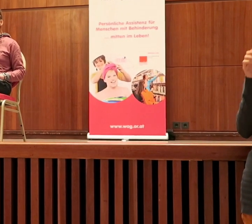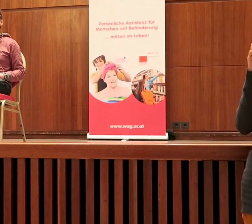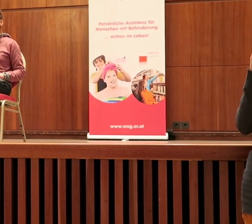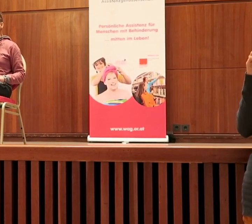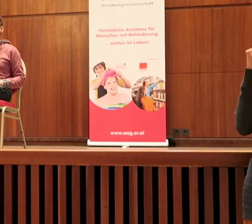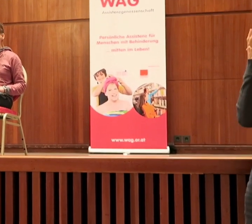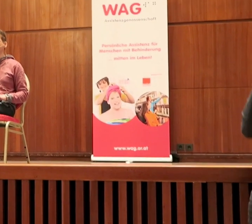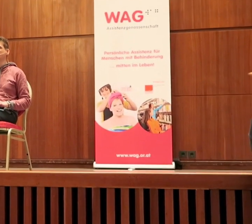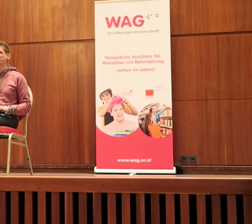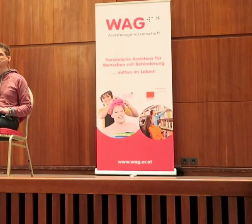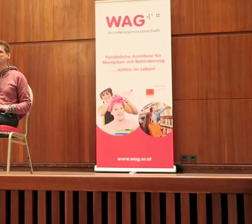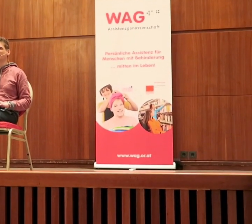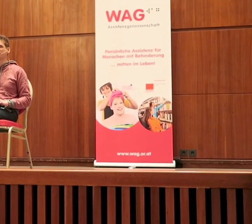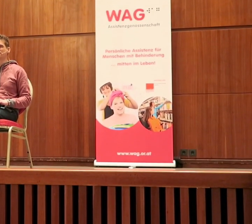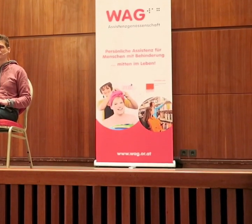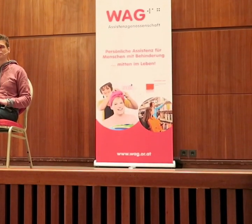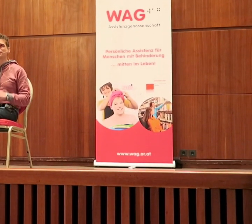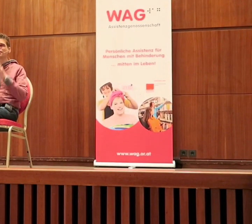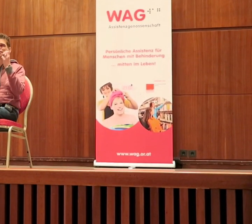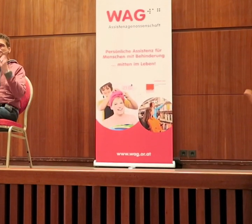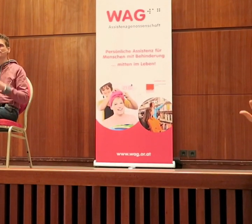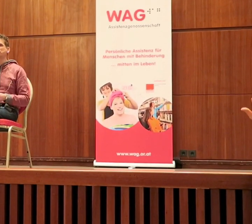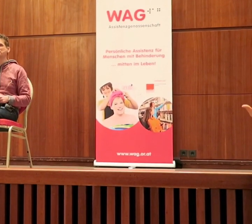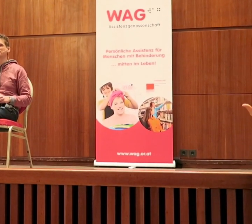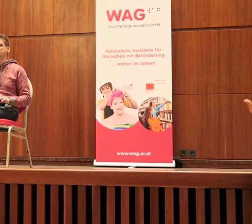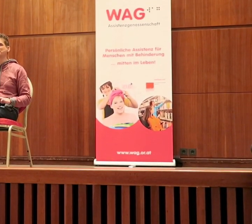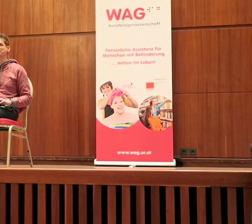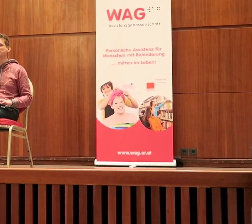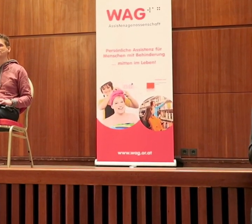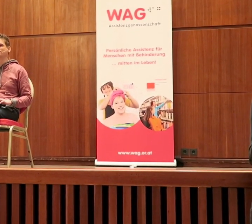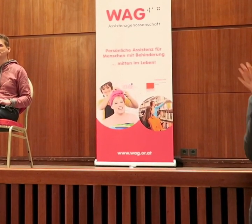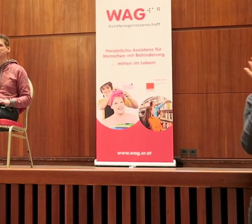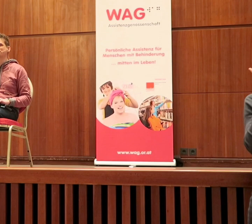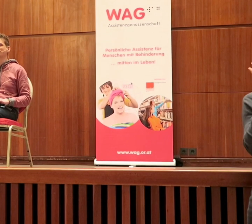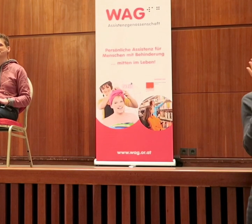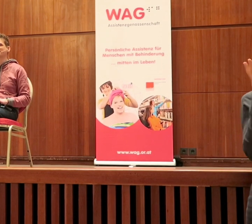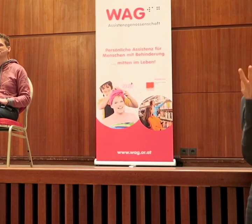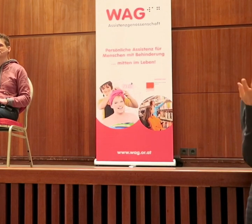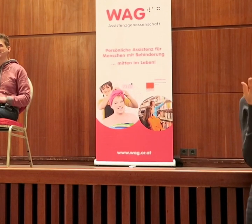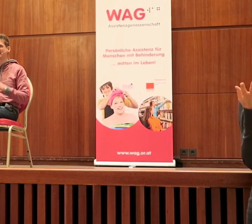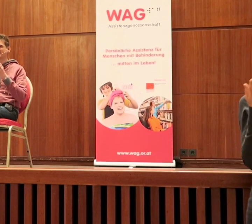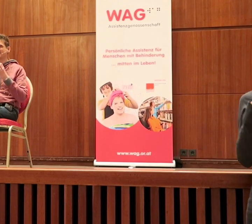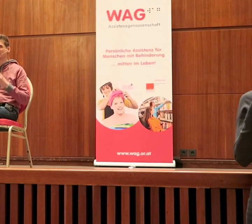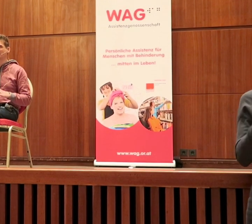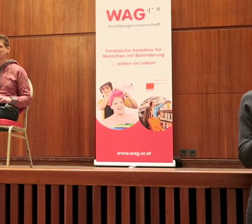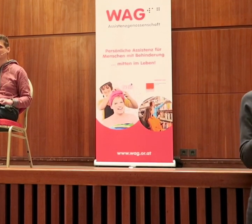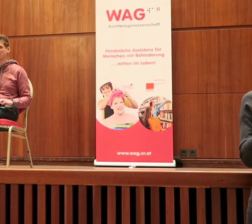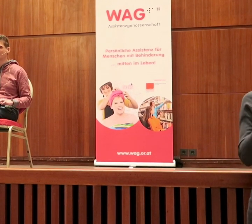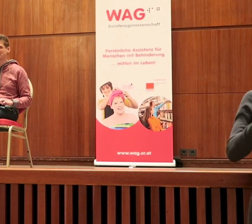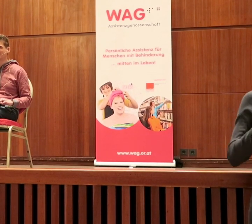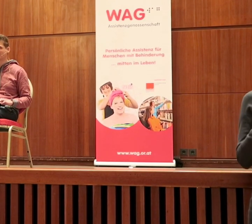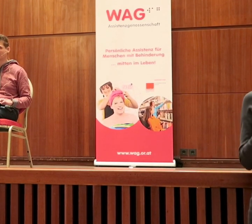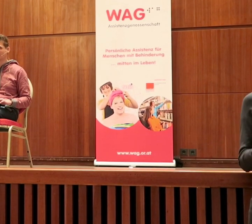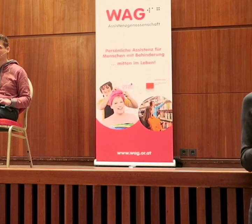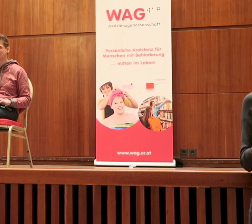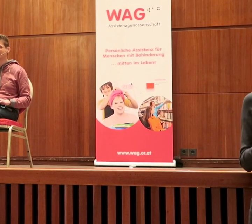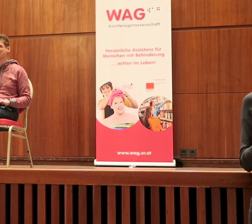Ja, wenn man das jetzt so hört, könnte man in den medizinischen Fehler verfallen, dass einem auch die Zornesröte ins Gesicht steigt.